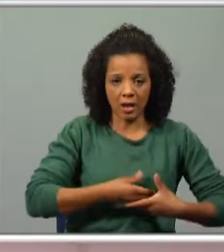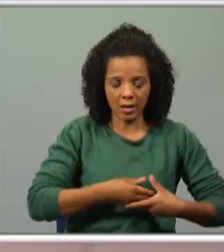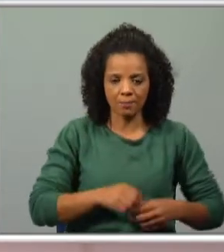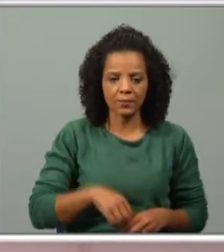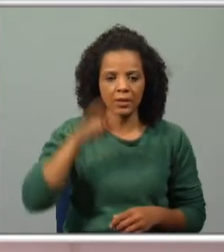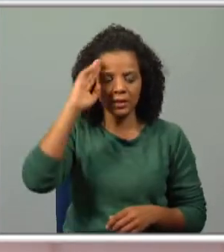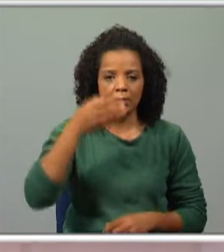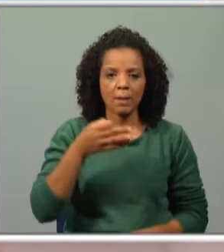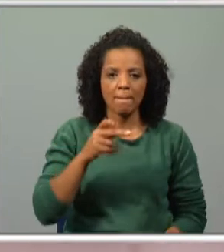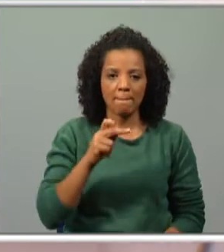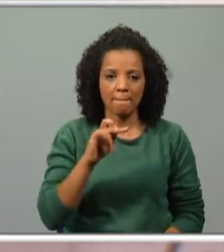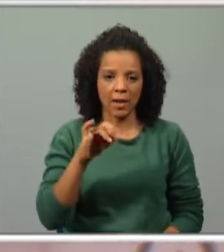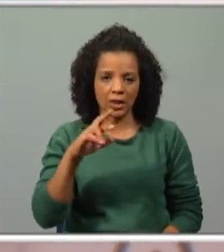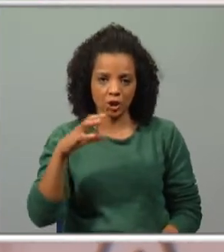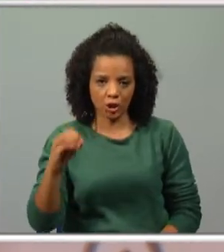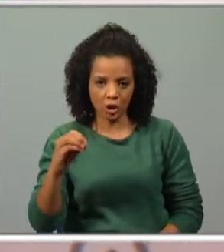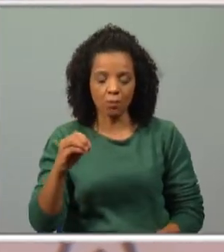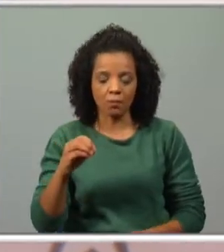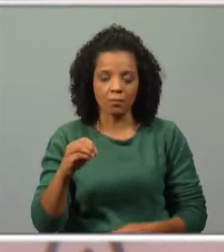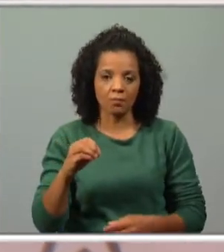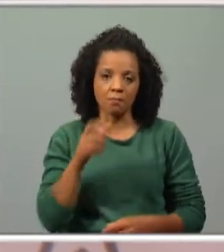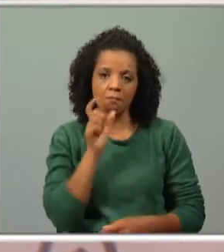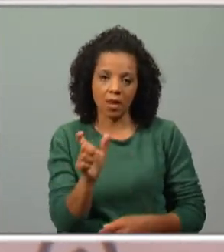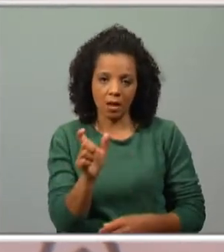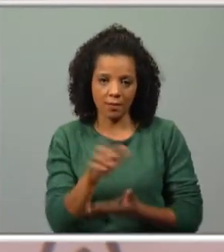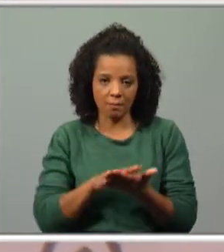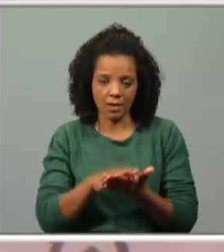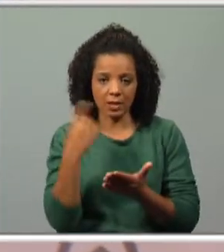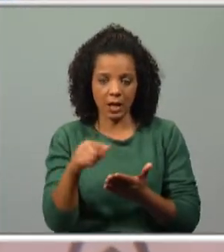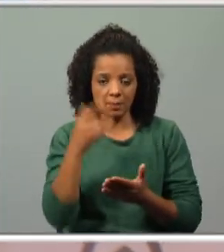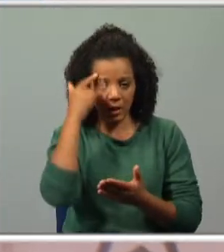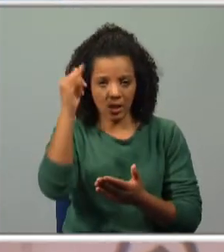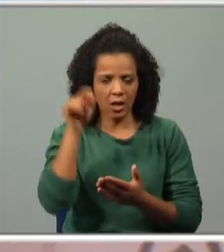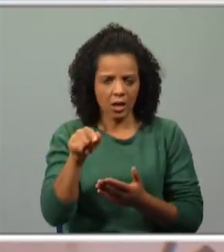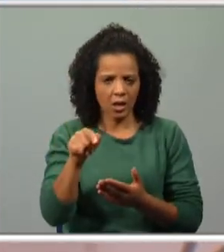paixão a palavra que está na base da Paz cenadamente há uma ideia muito profunda 激情這個詞是和平的基礎突然有一個很深的想法